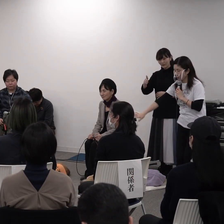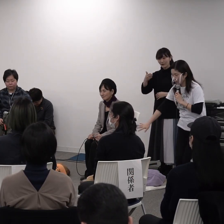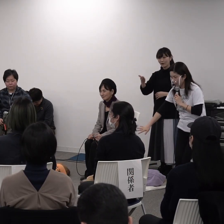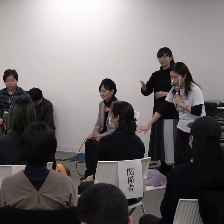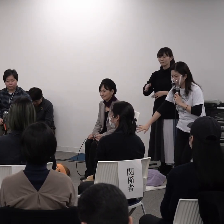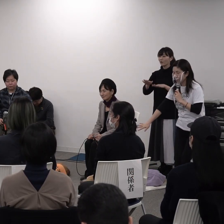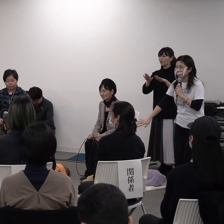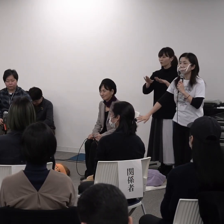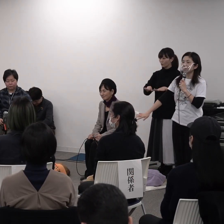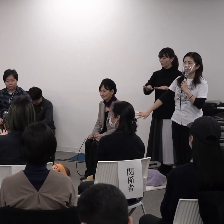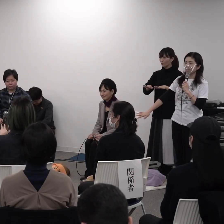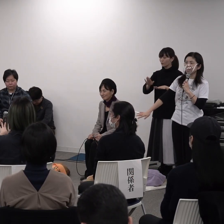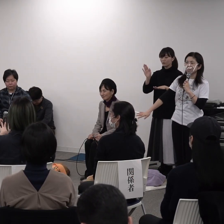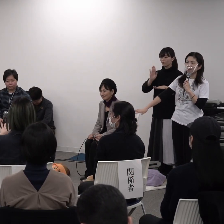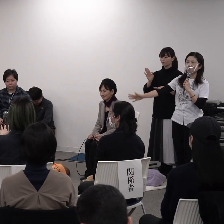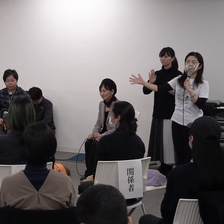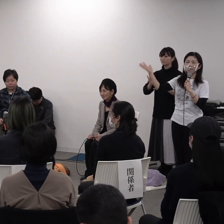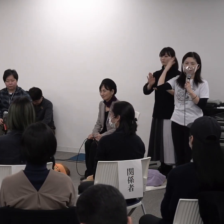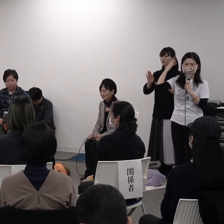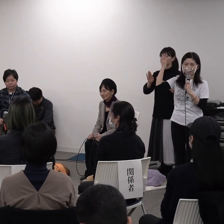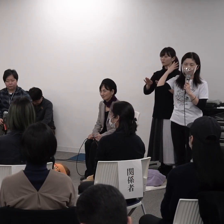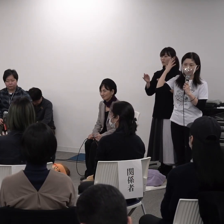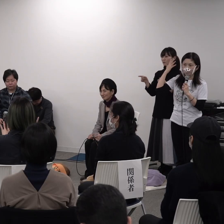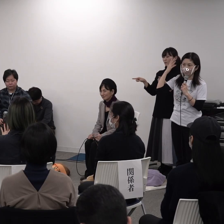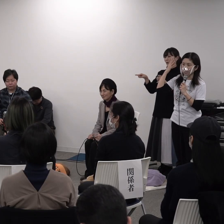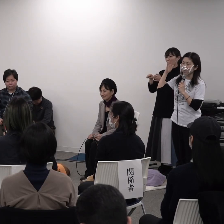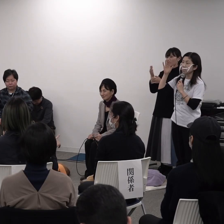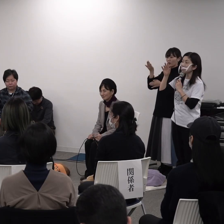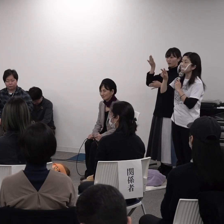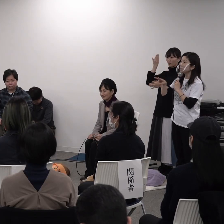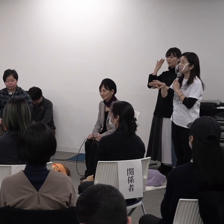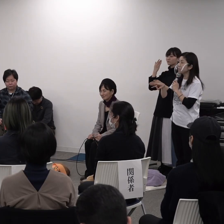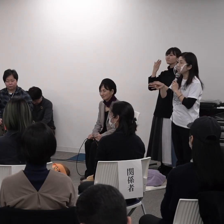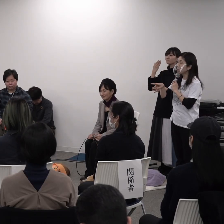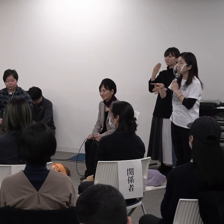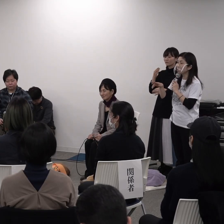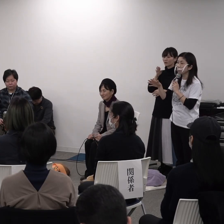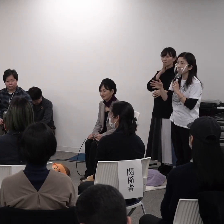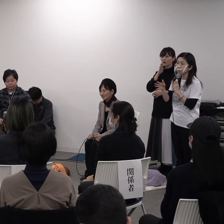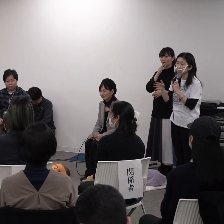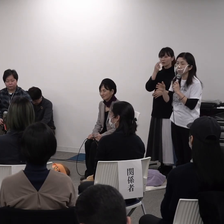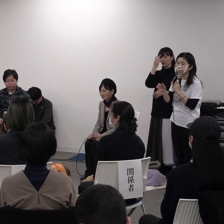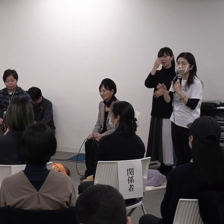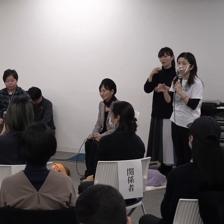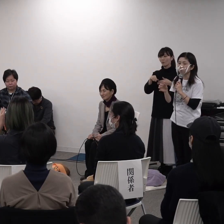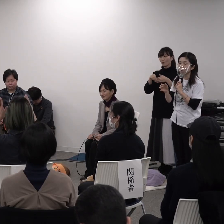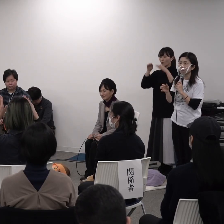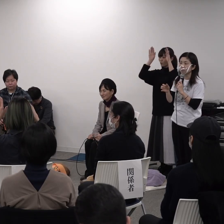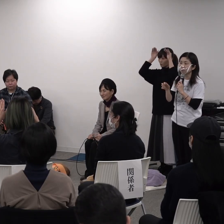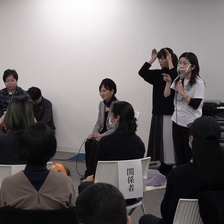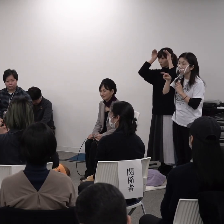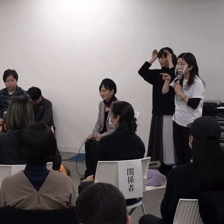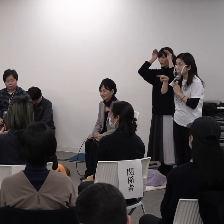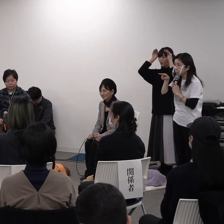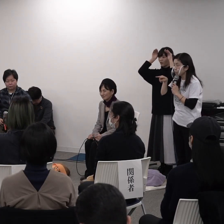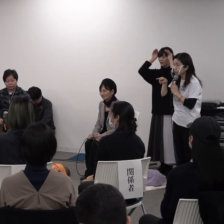今日ではなくて、 今日まで、今まで に実際盲導犬を仕事してる盲導犬、